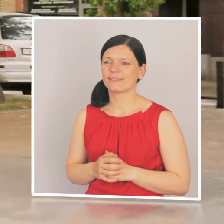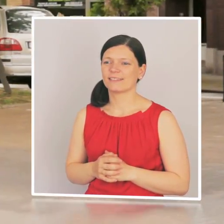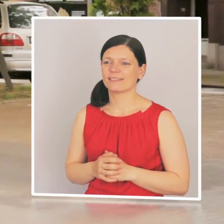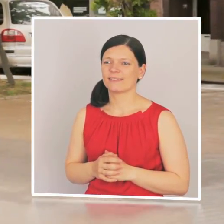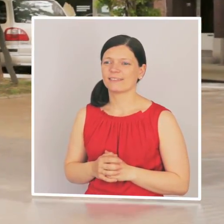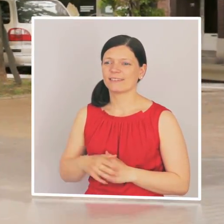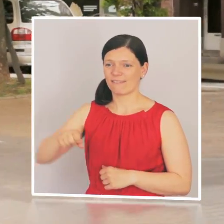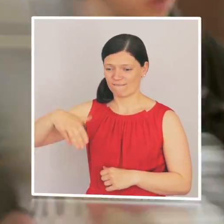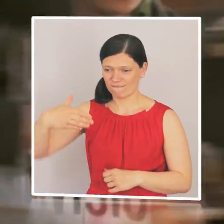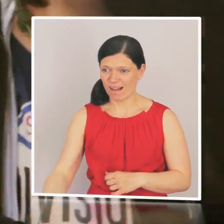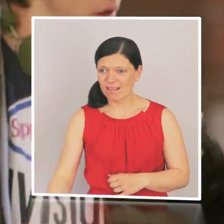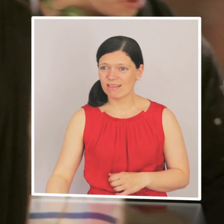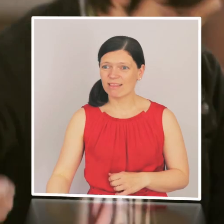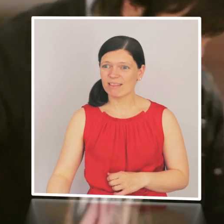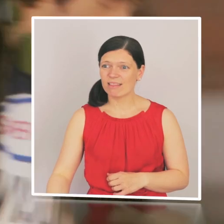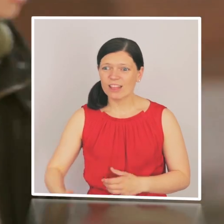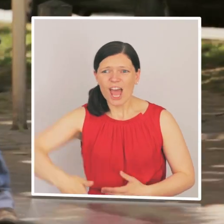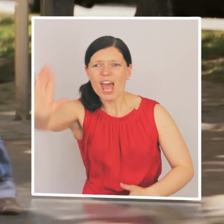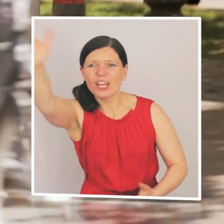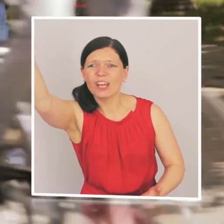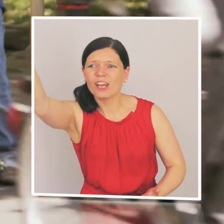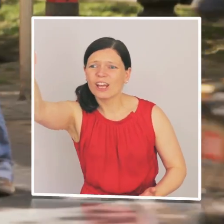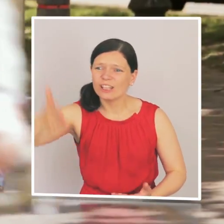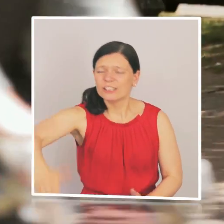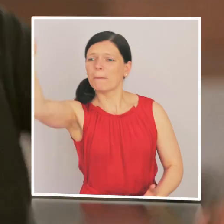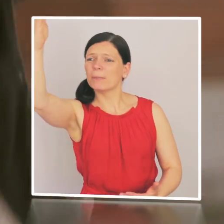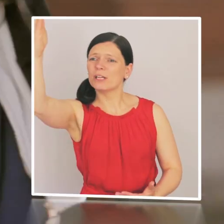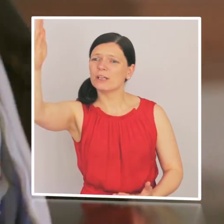Debiel!